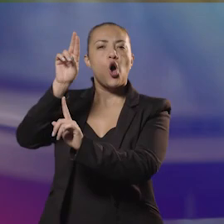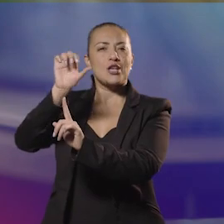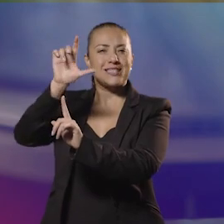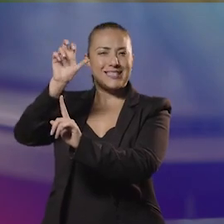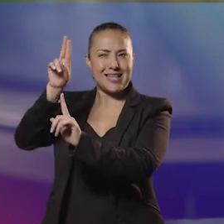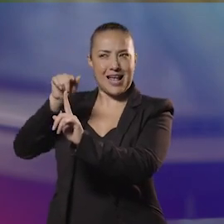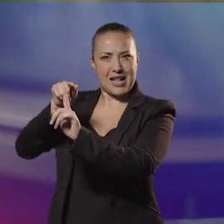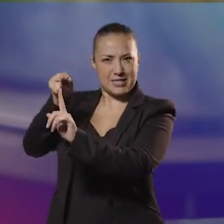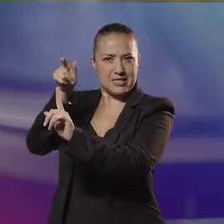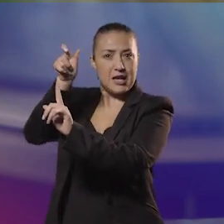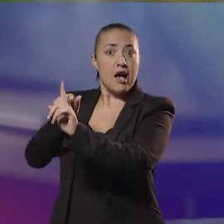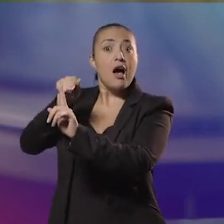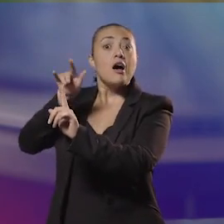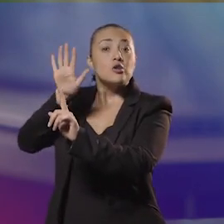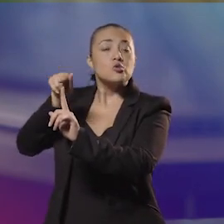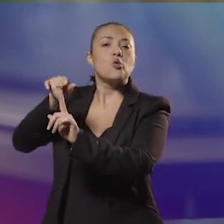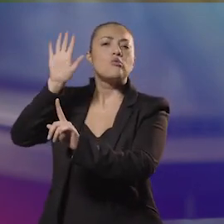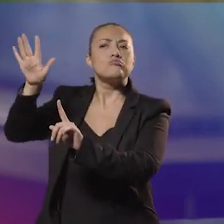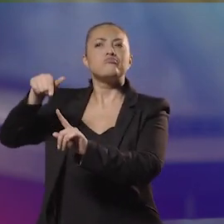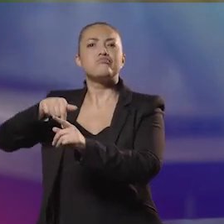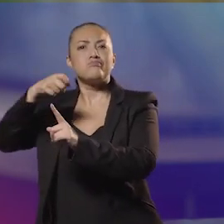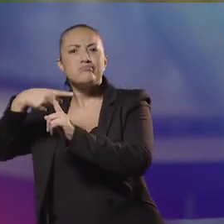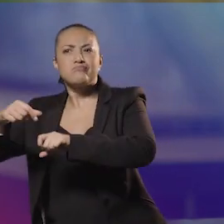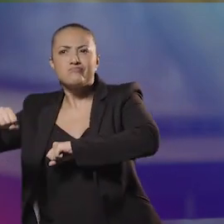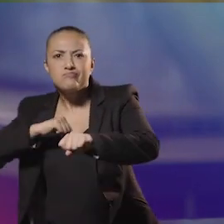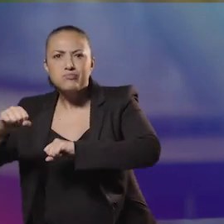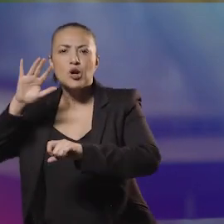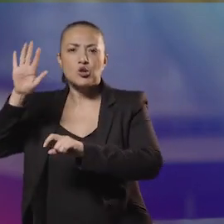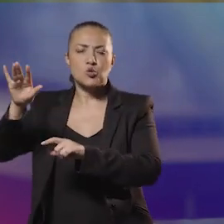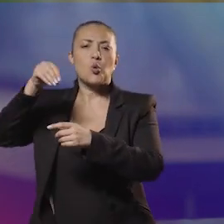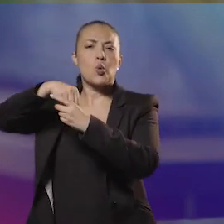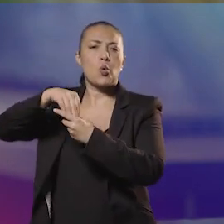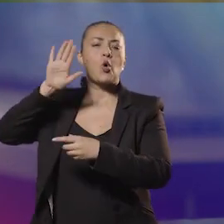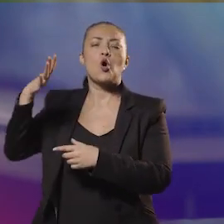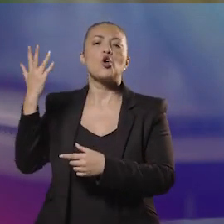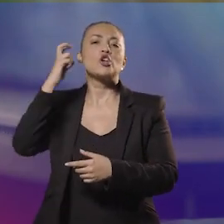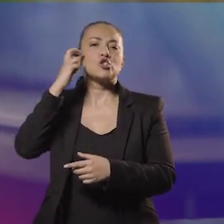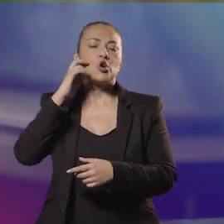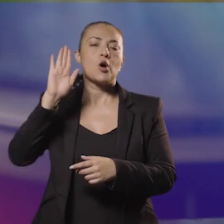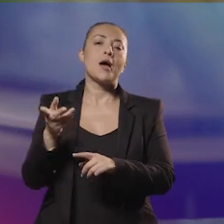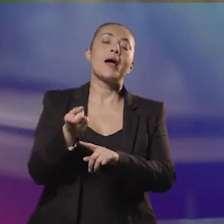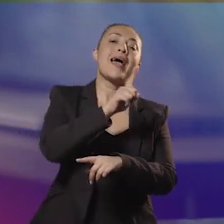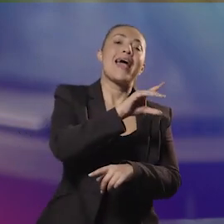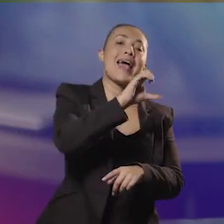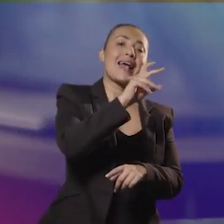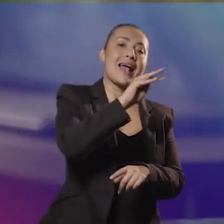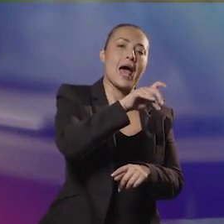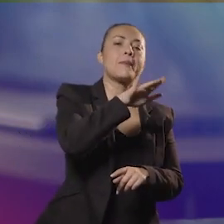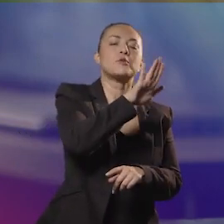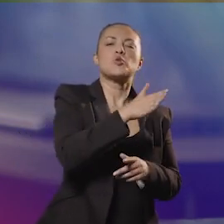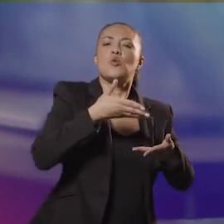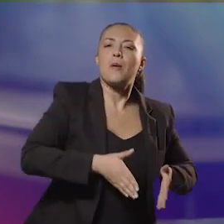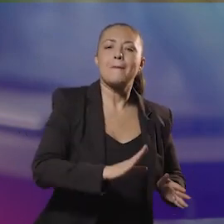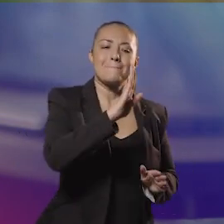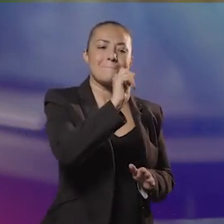un desplazado político de Juradó, Chocó y Carmen Potes Medina de Bahía Solano, Chocó.